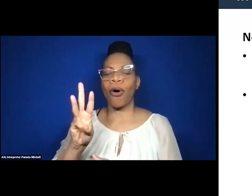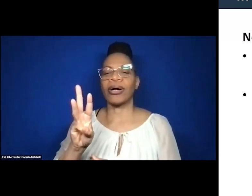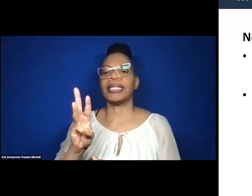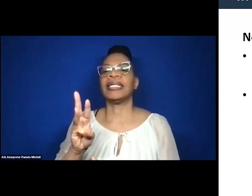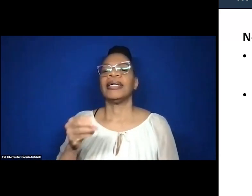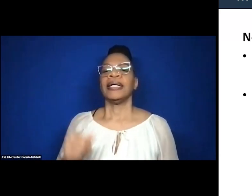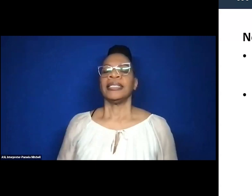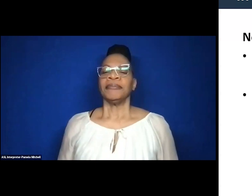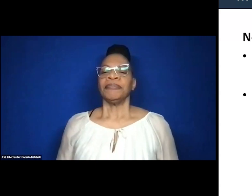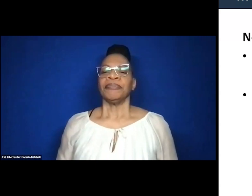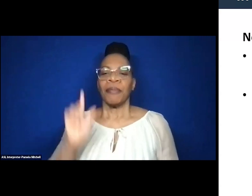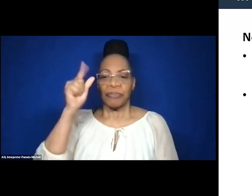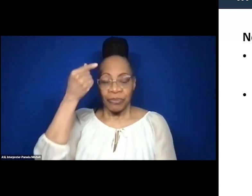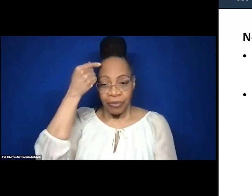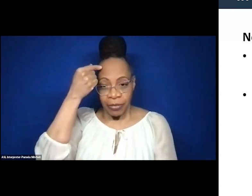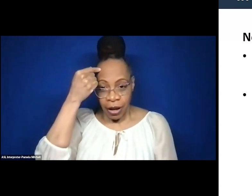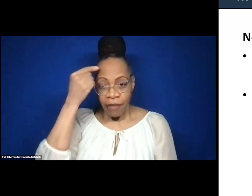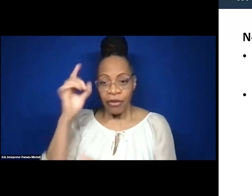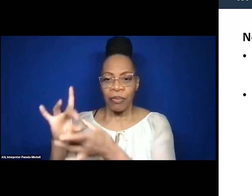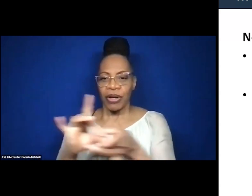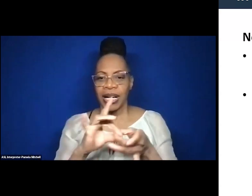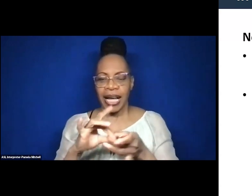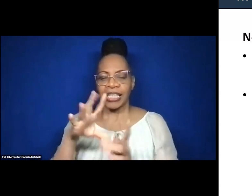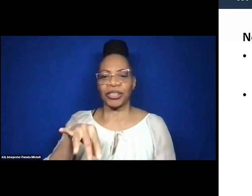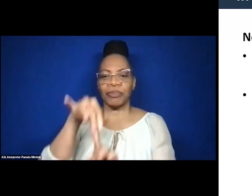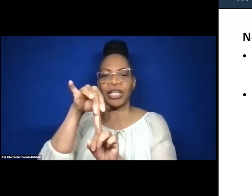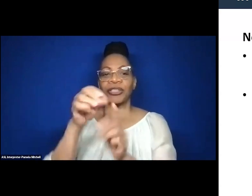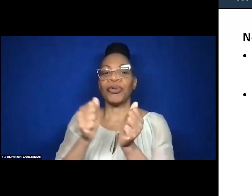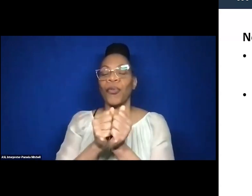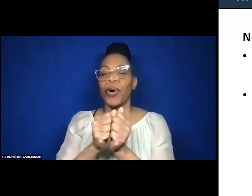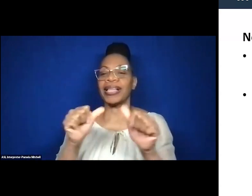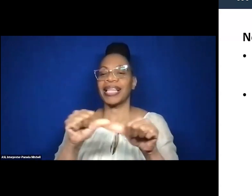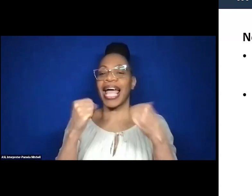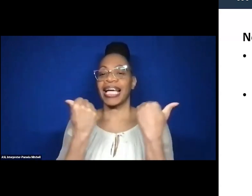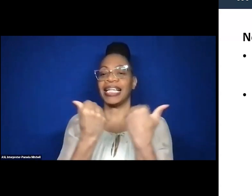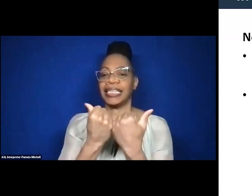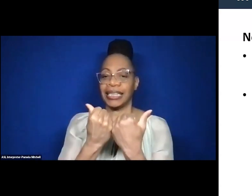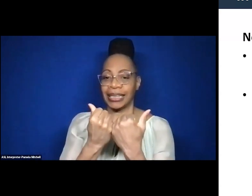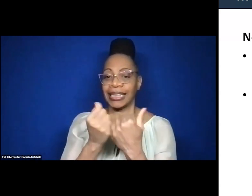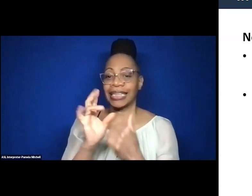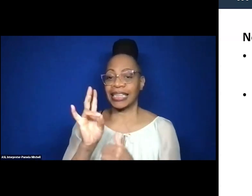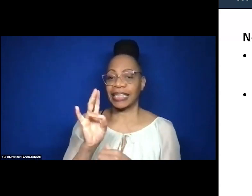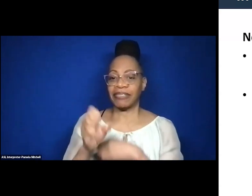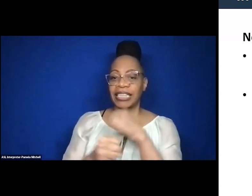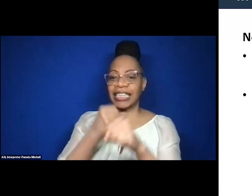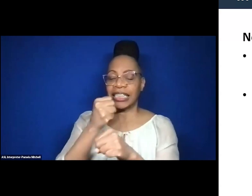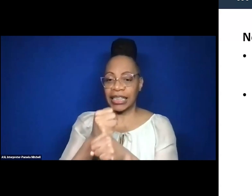en la Administración del Seguro Social. He estado en la agencia ahora 37 años. Crecí aquí, nunca trabajé en ningún otro lugar